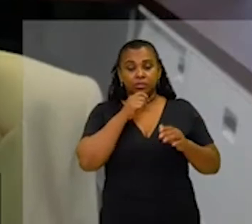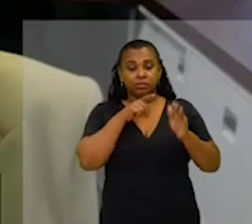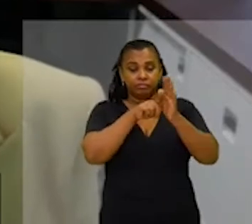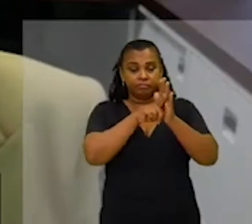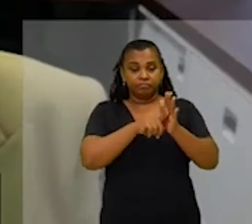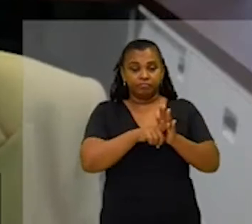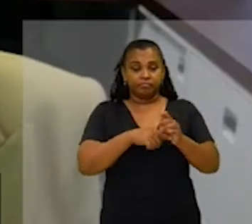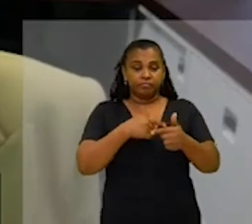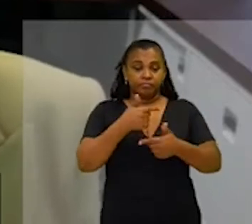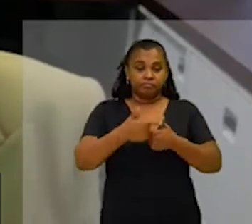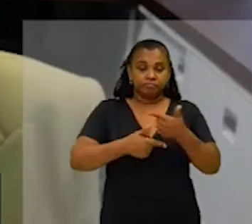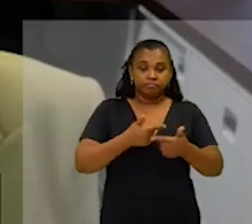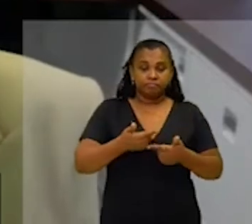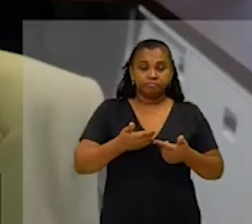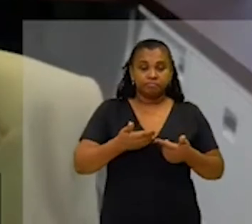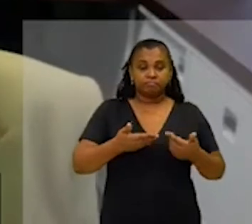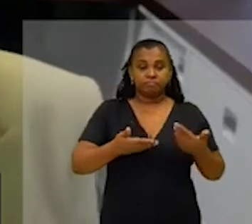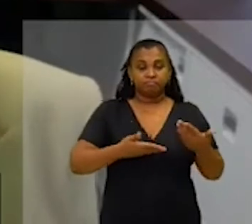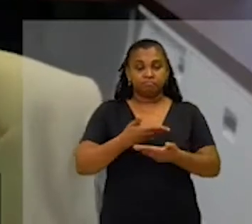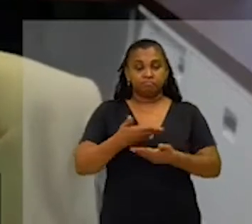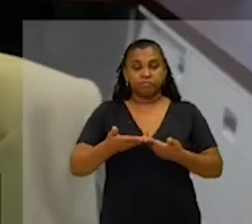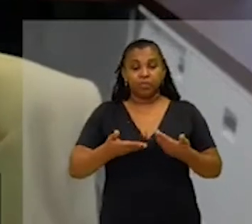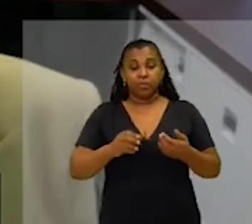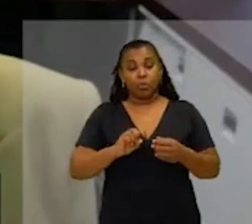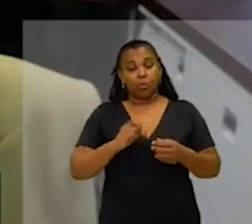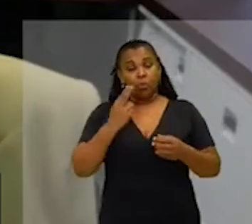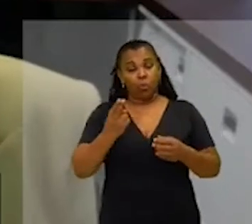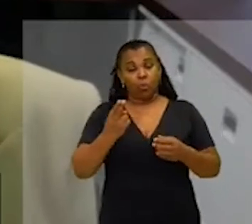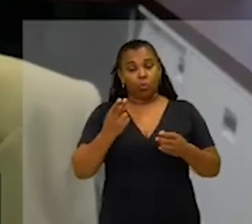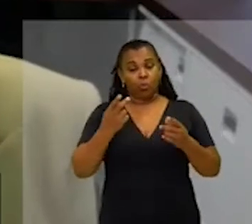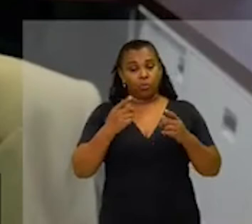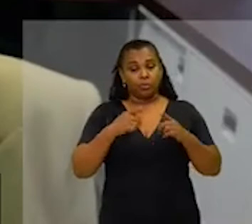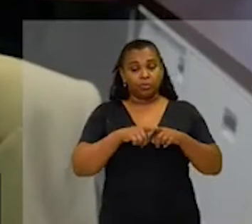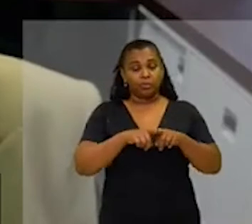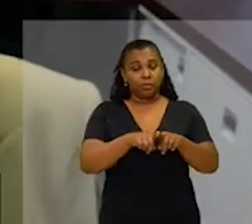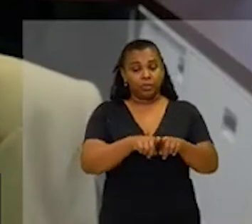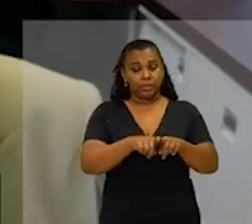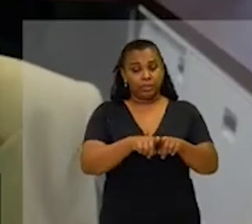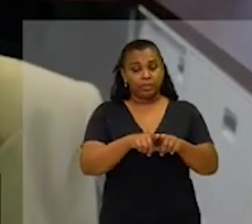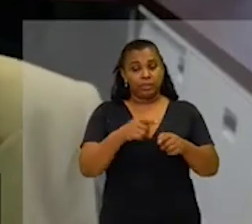ou da prestação propriamente ou da vinculação da prestação de serviço a finalidade da campanha ou